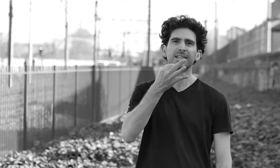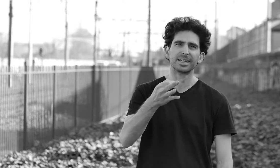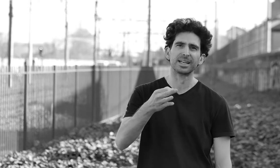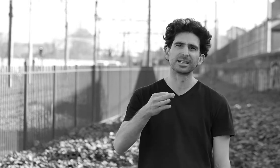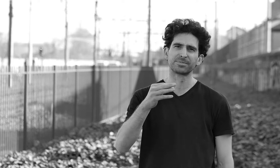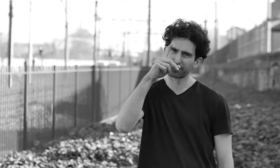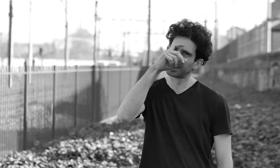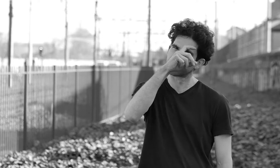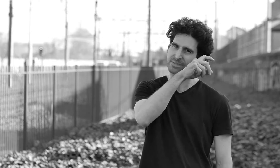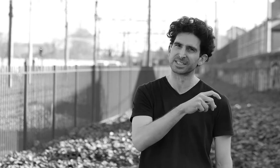C'est difficile à dire.